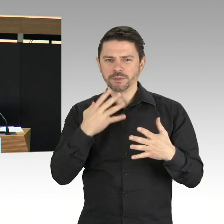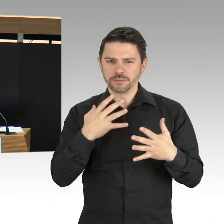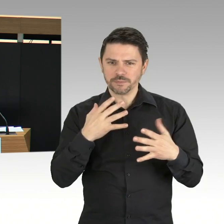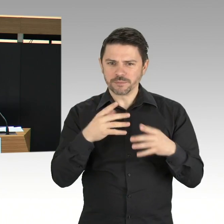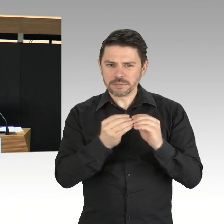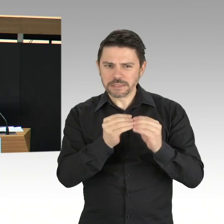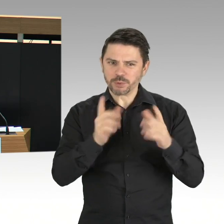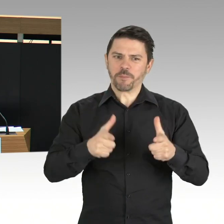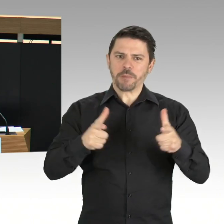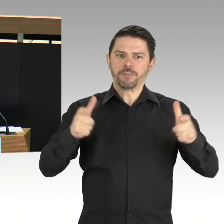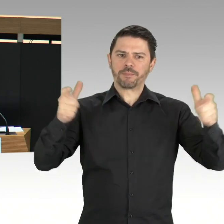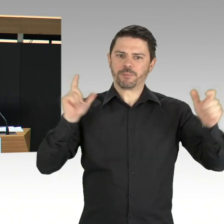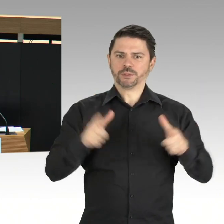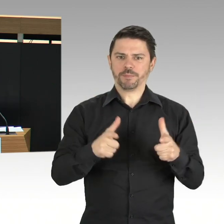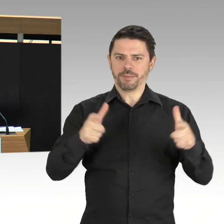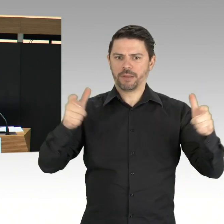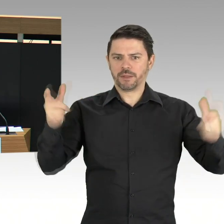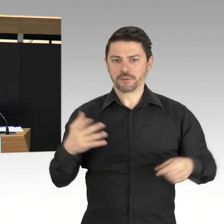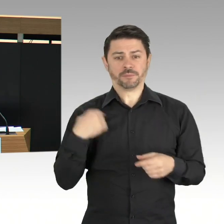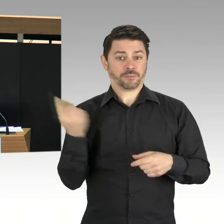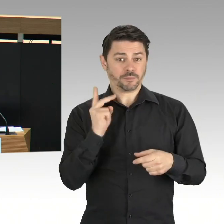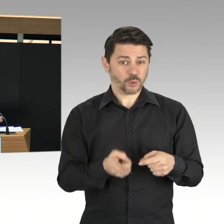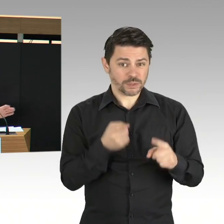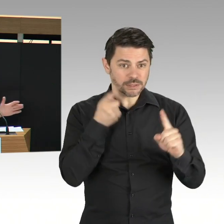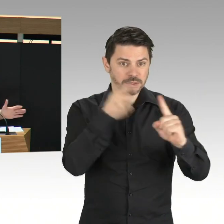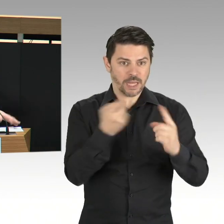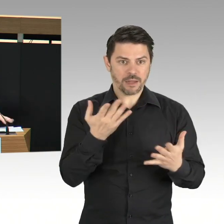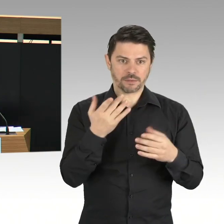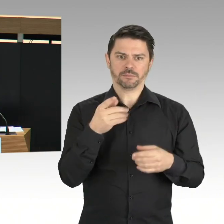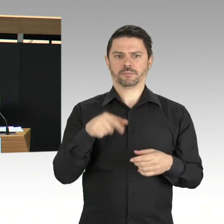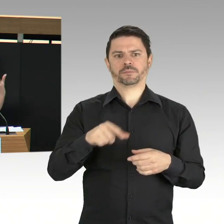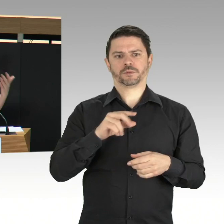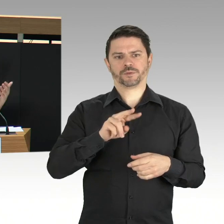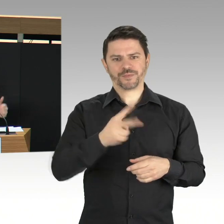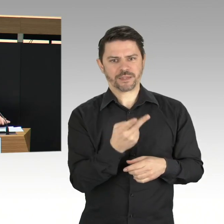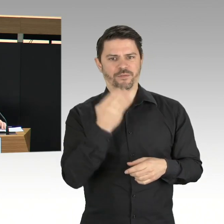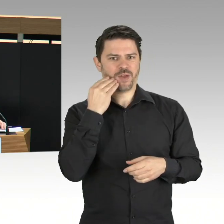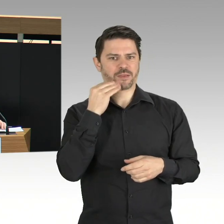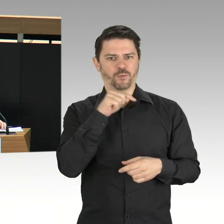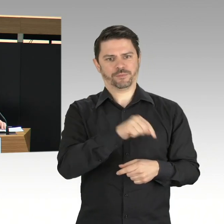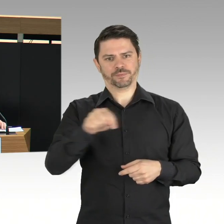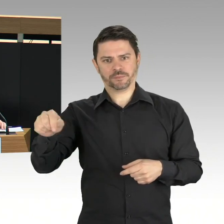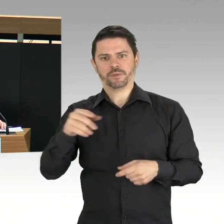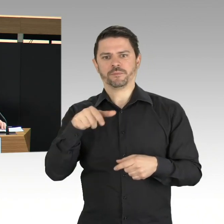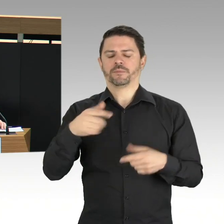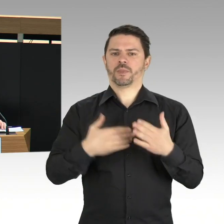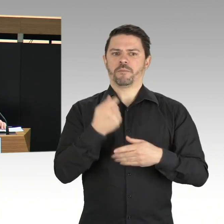für die Zeit nach dem Mietendeckel, denn mithilfe des Mietenkatasters, Mieten- oder Wohnkatasters werden wir mögliche Mietpreissprünge